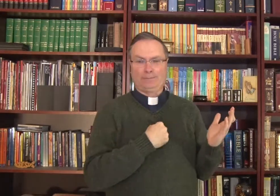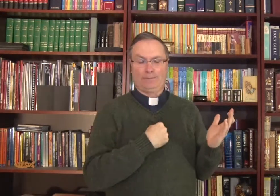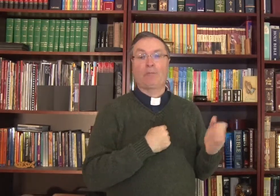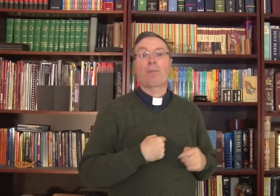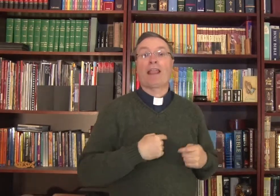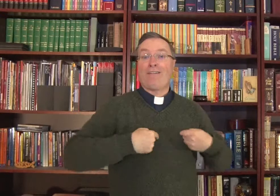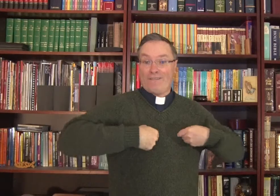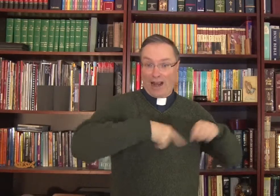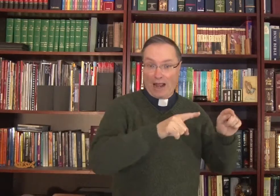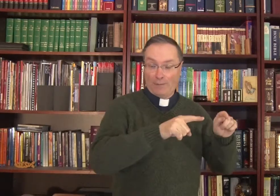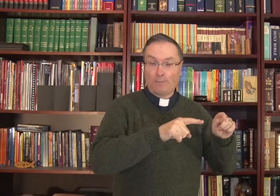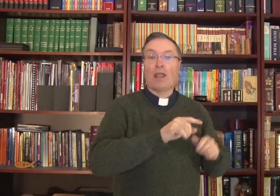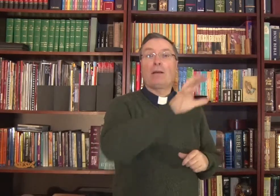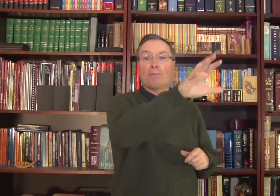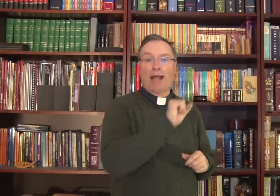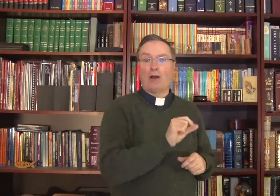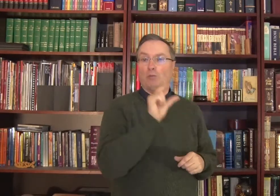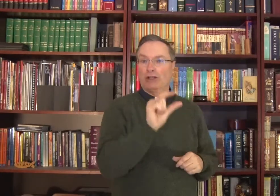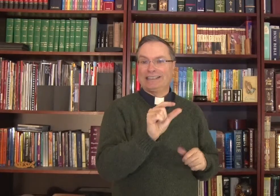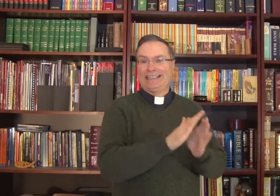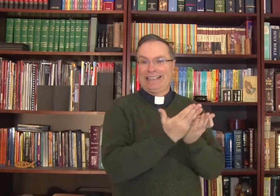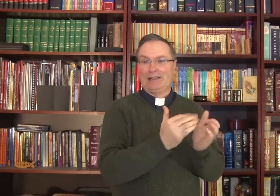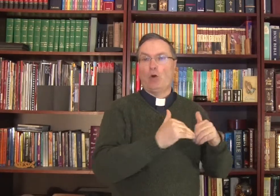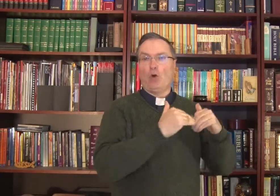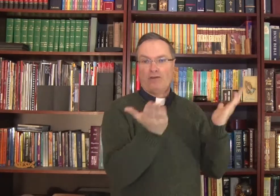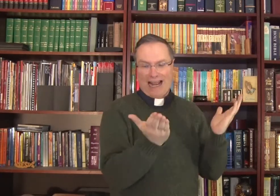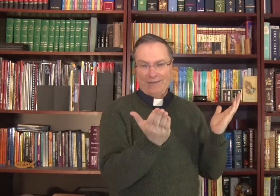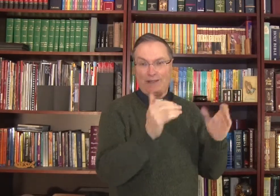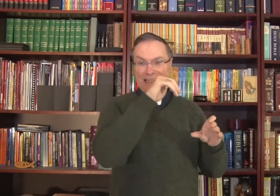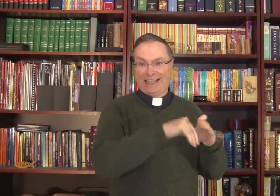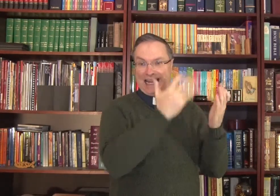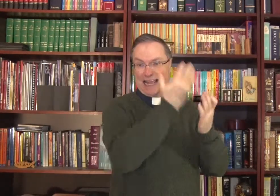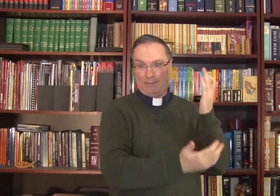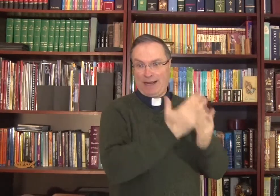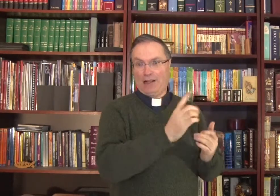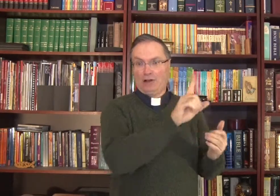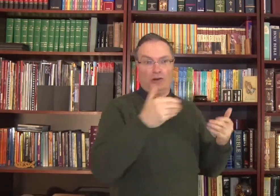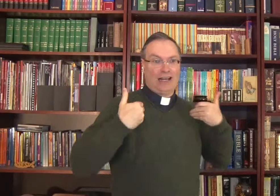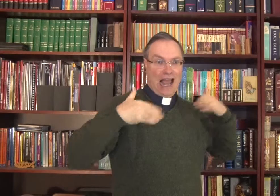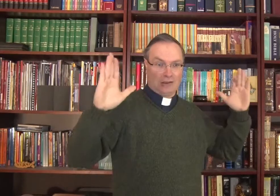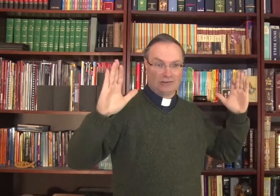«Va, prends le petit livre ouvert dans la main de l’ange